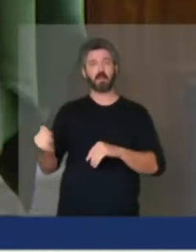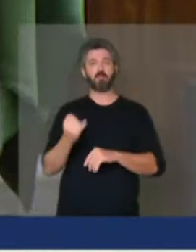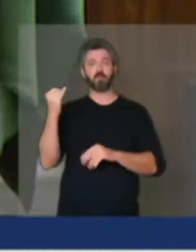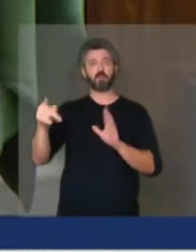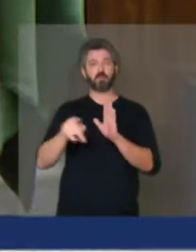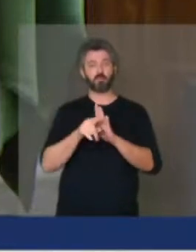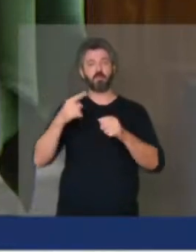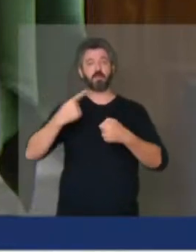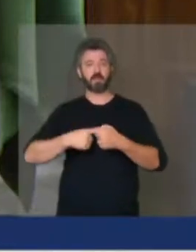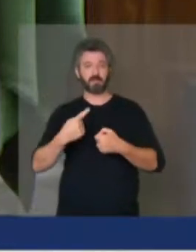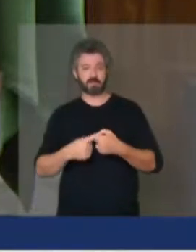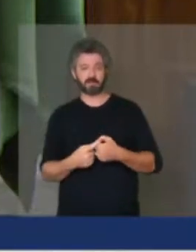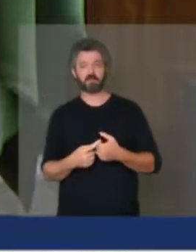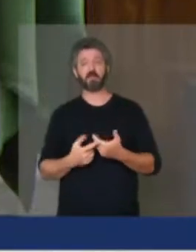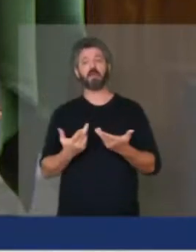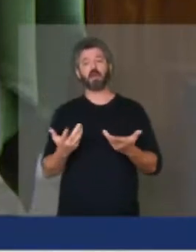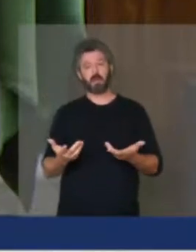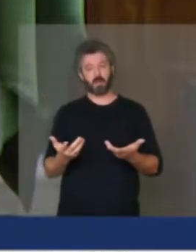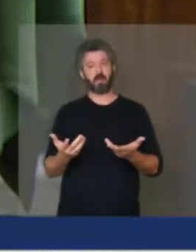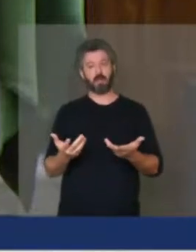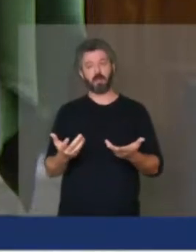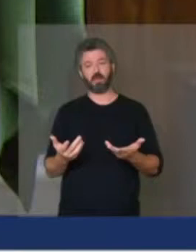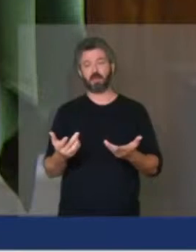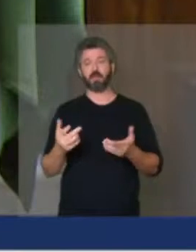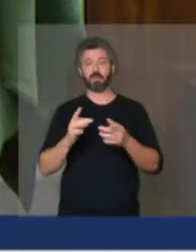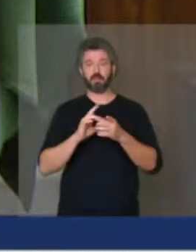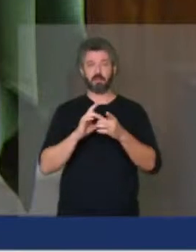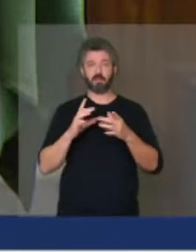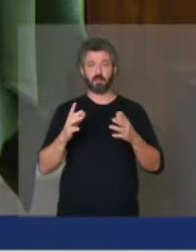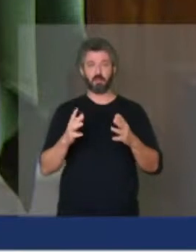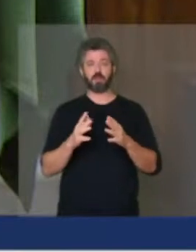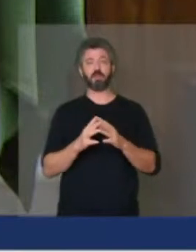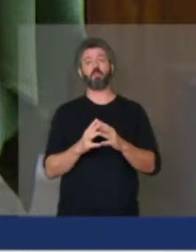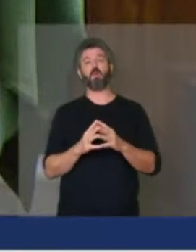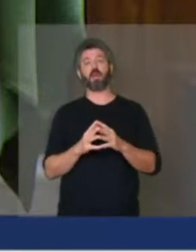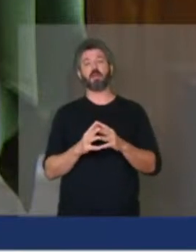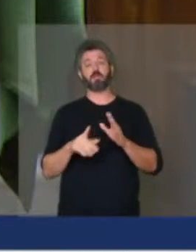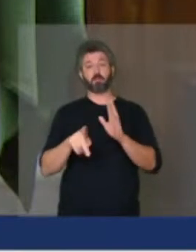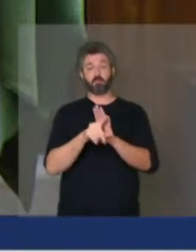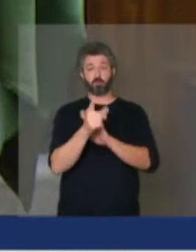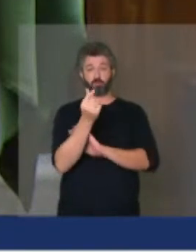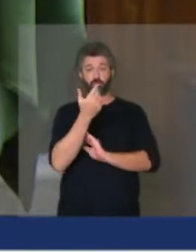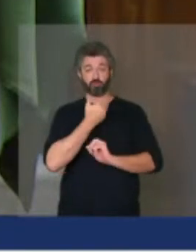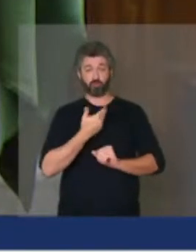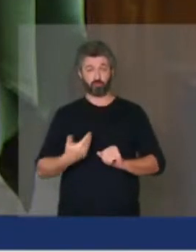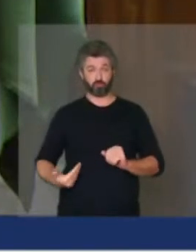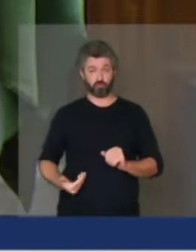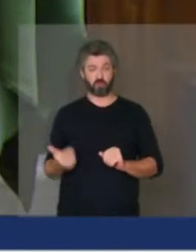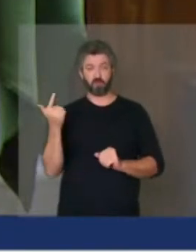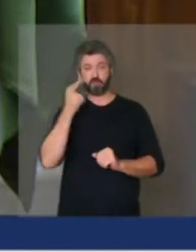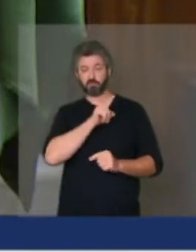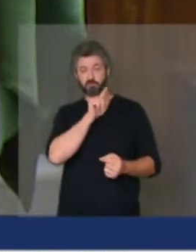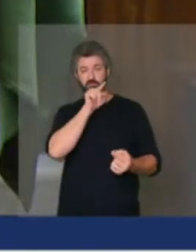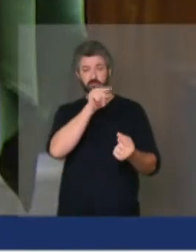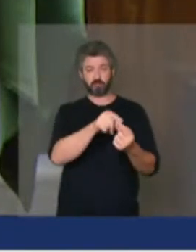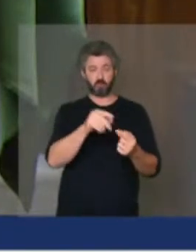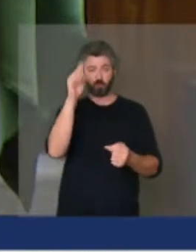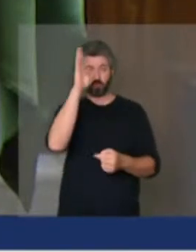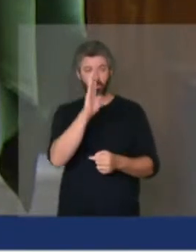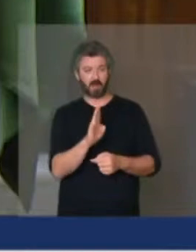PROCESSO DE DEMOCRATIZAÇÃO DOS RECURSOS PÚBLICOS PARA QUE ELE ATINJA UM BRASIL ESQUECIDO, UM BRASIL INVIZIBILIZADO. UM BRASIL